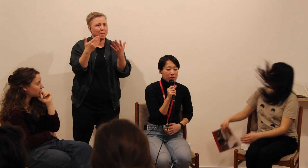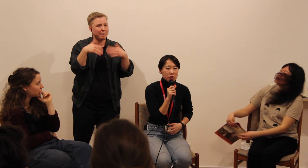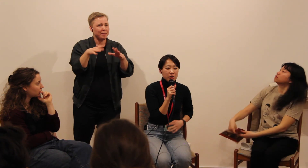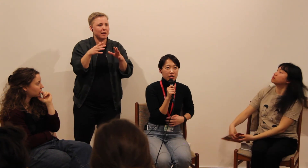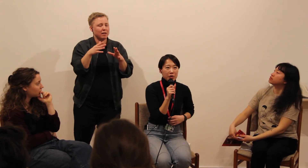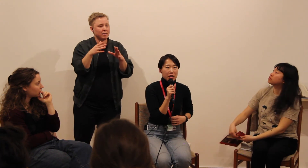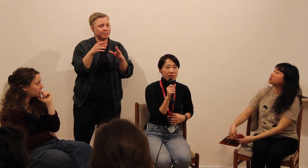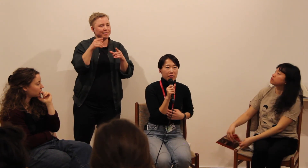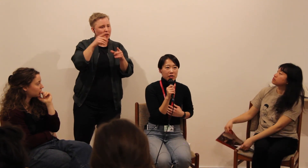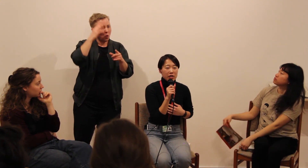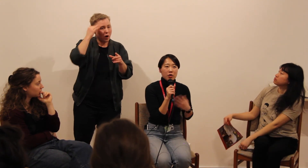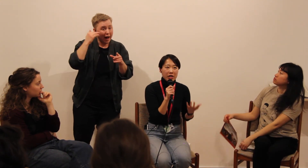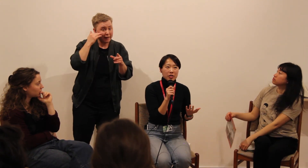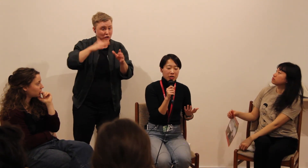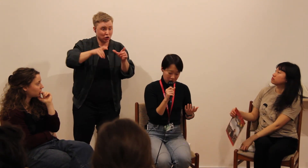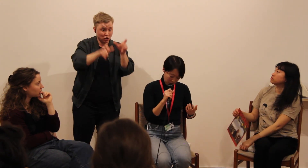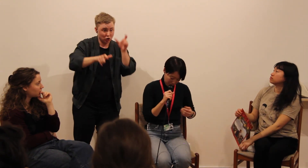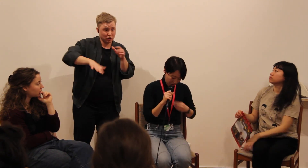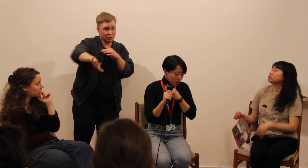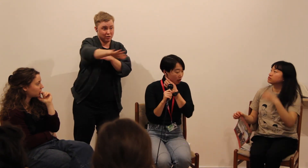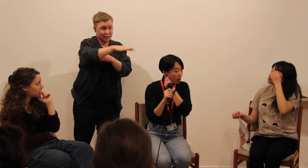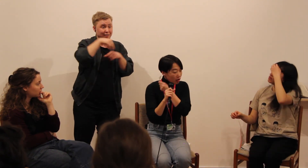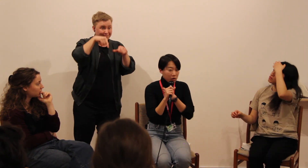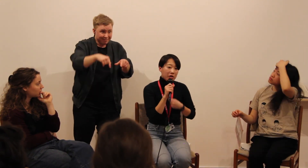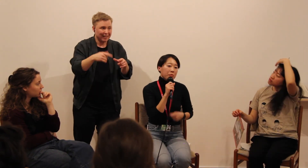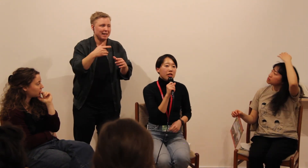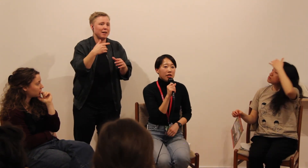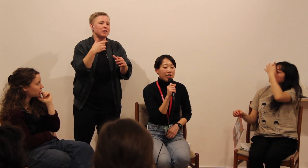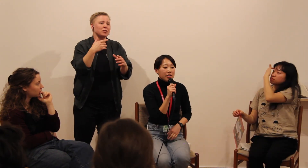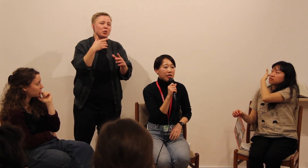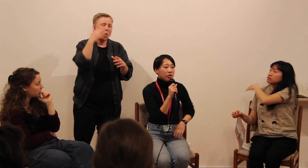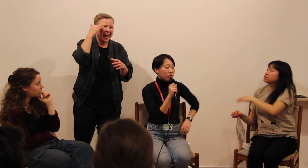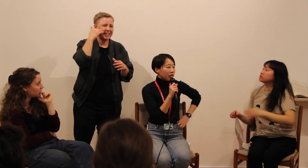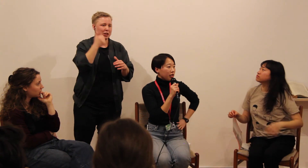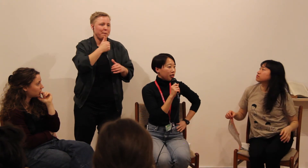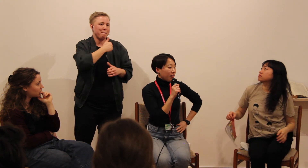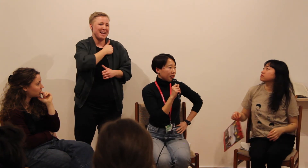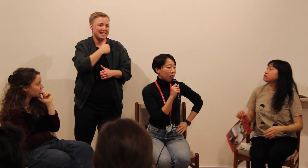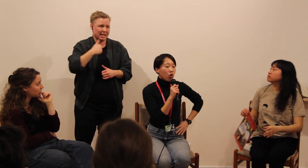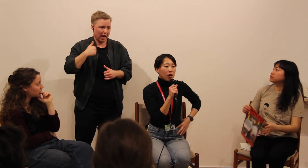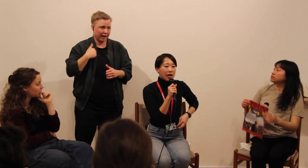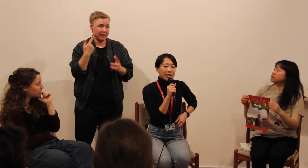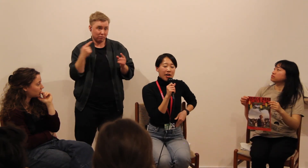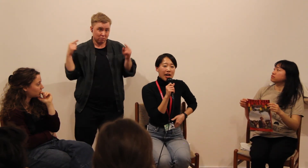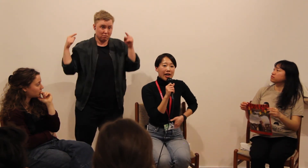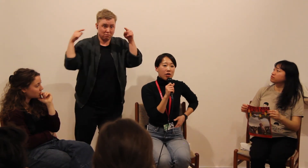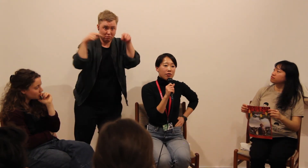Das südkoreanische Militär hat das US Militär damals unterstützt im Vietnamkrieg.